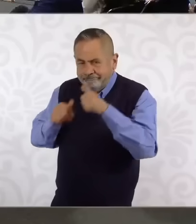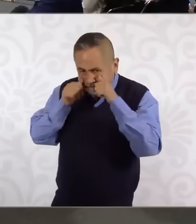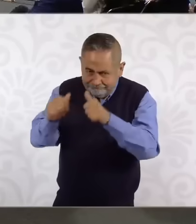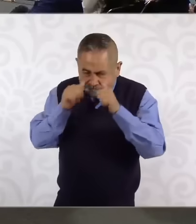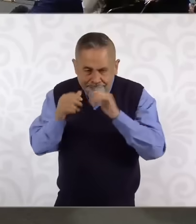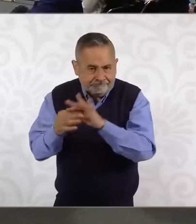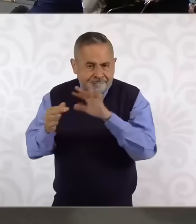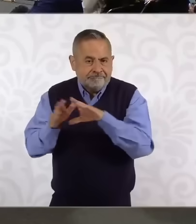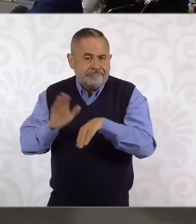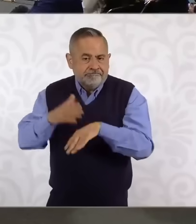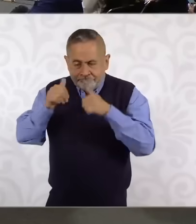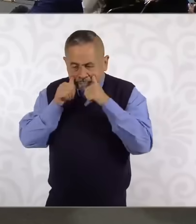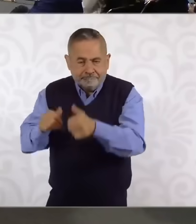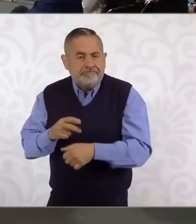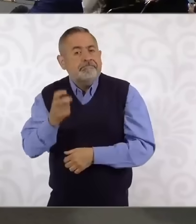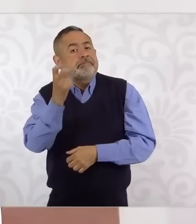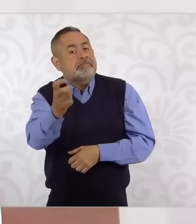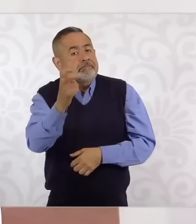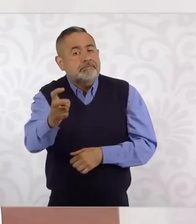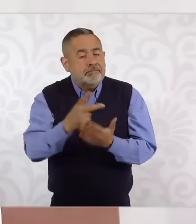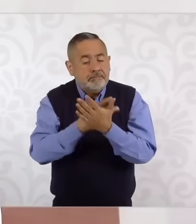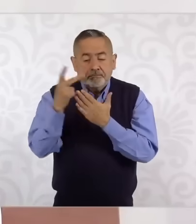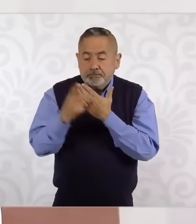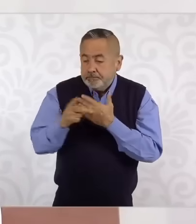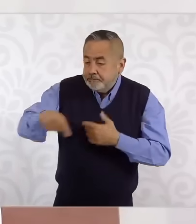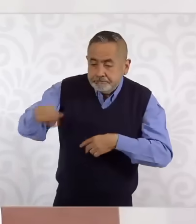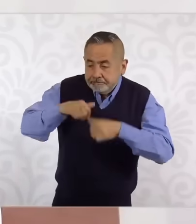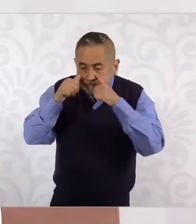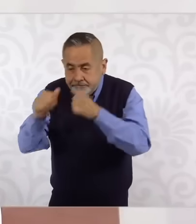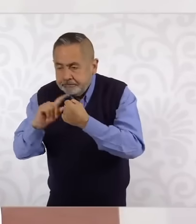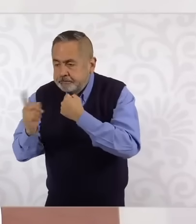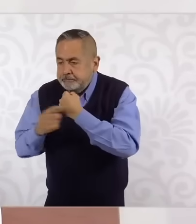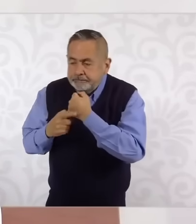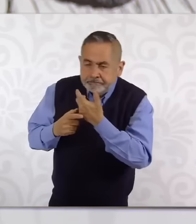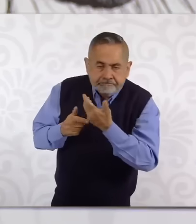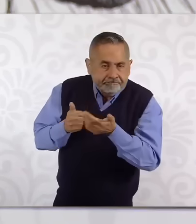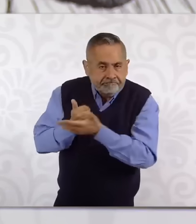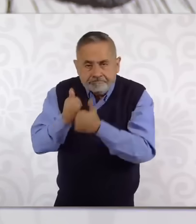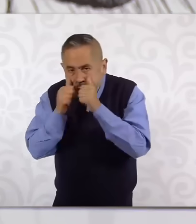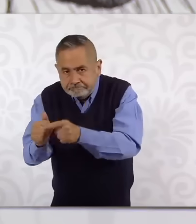Entonces, ese es el programa de atención a las causas y eso nos ayuda a que jóvenes,